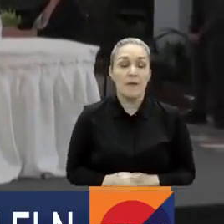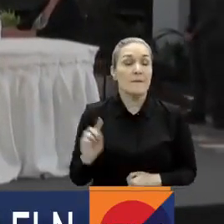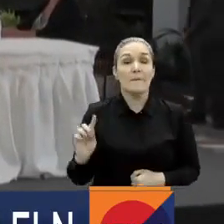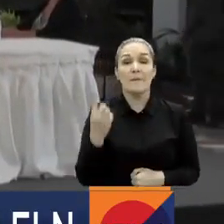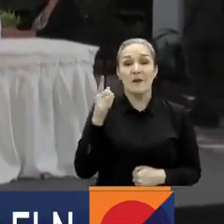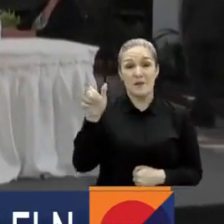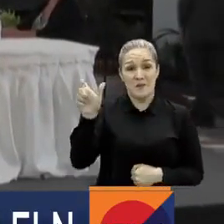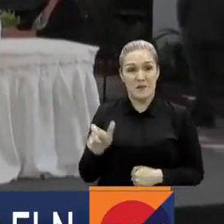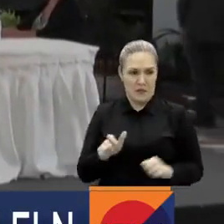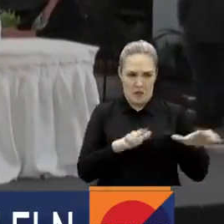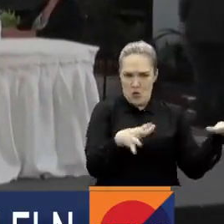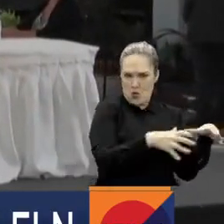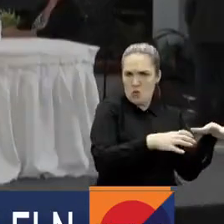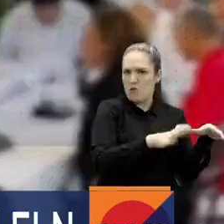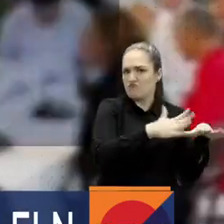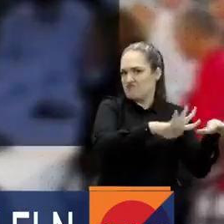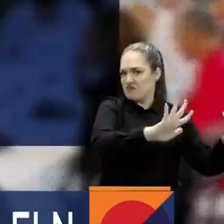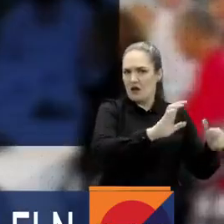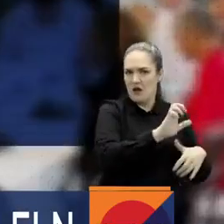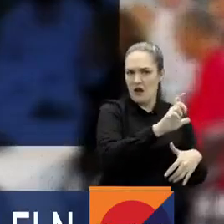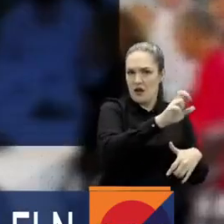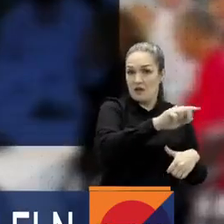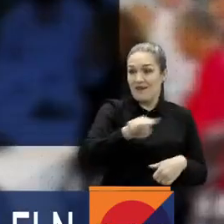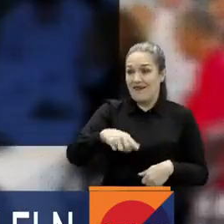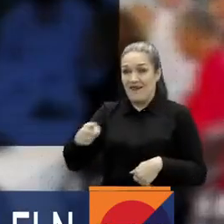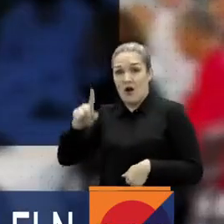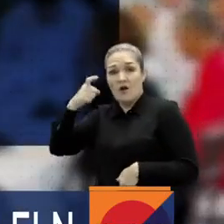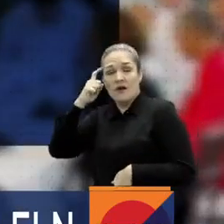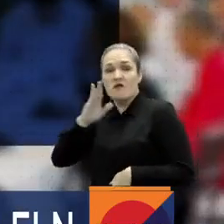CATóLICA.